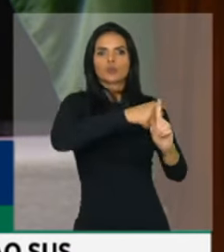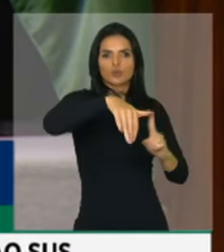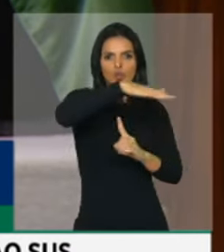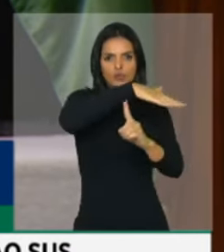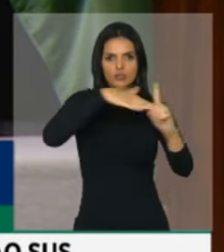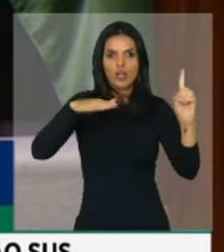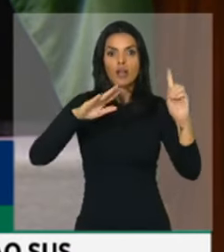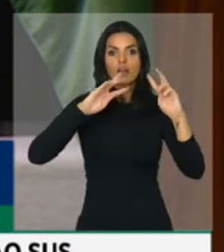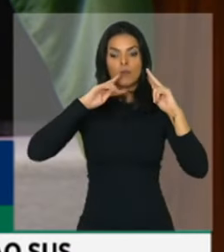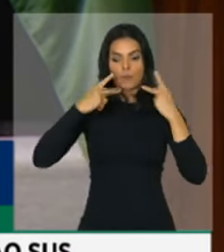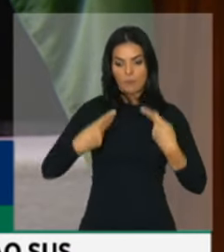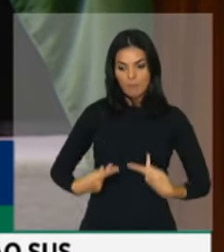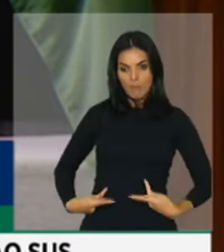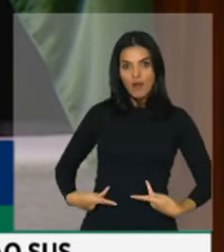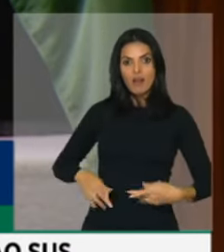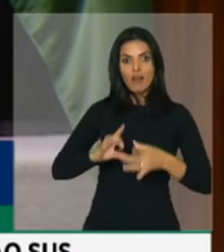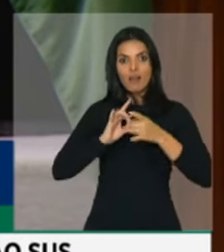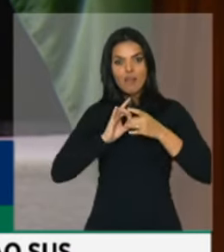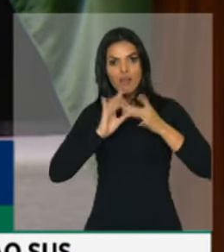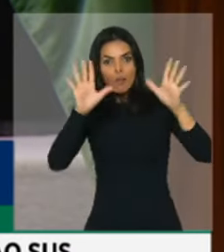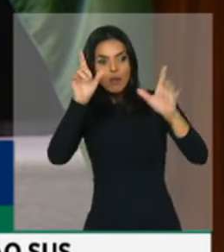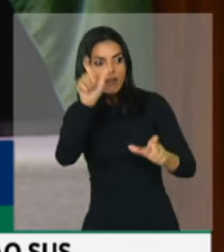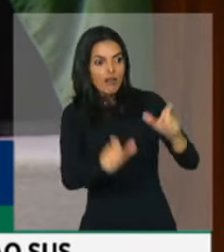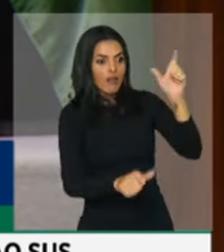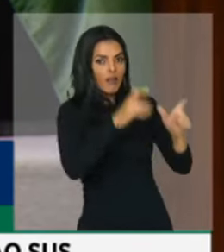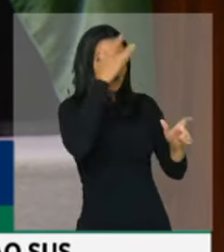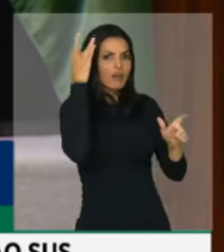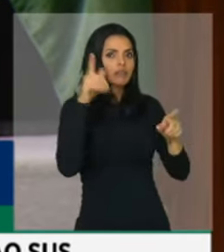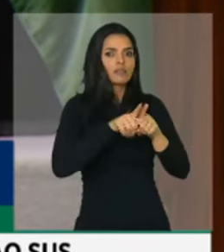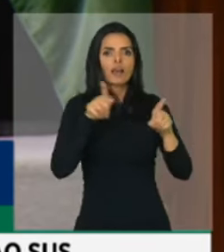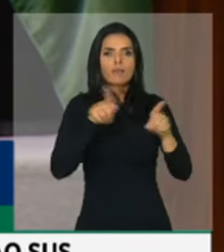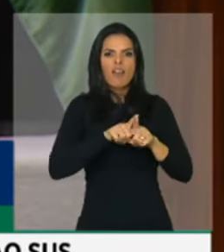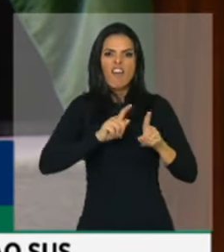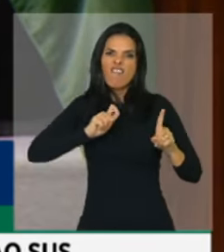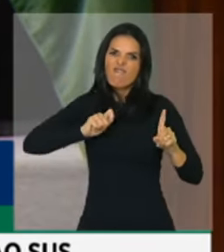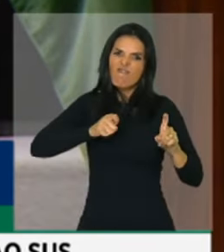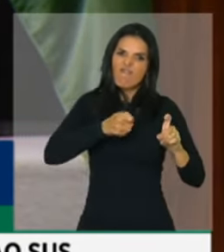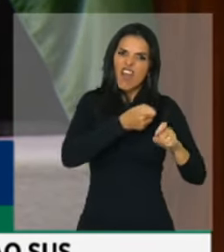INDIVIDUAIS E COMBATE É CENSURA. NA VIRADA DOS ANOS 70 PARA 80 FOI LANÇADA A